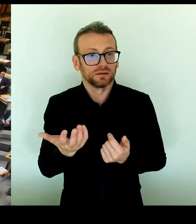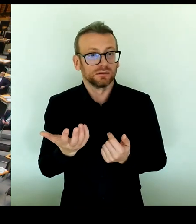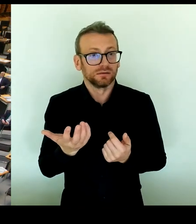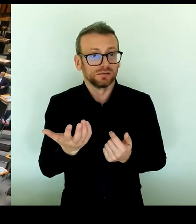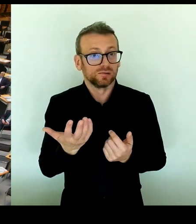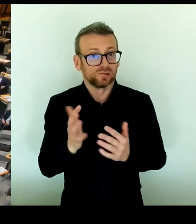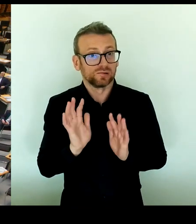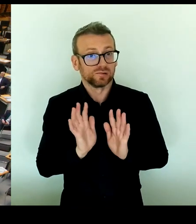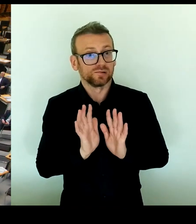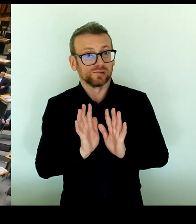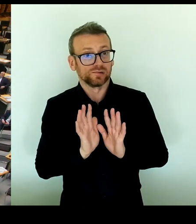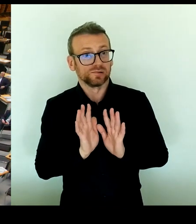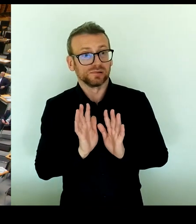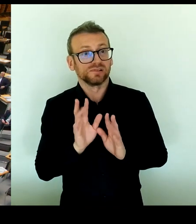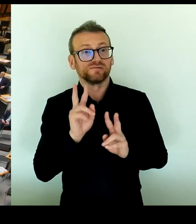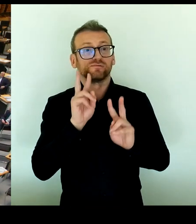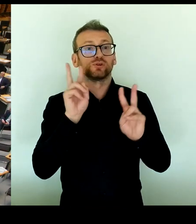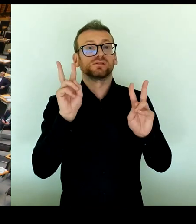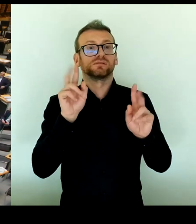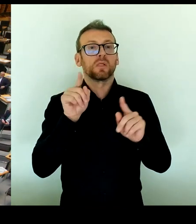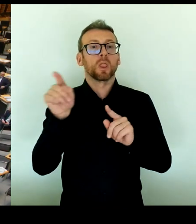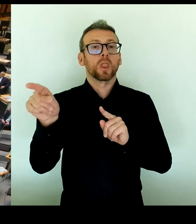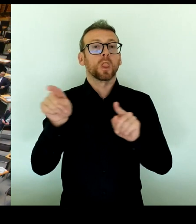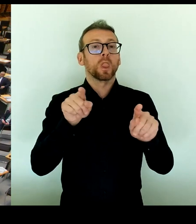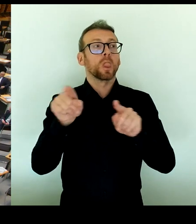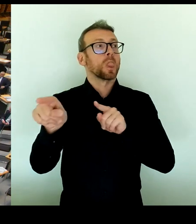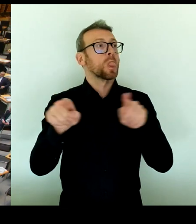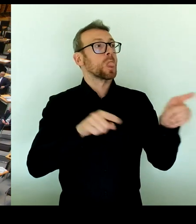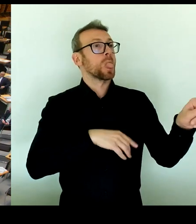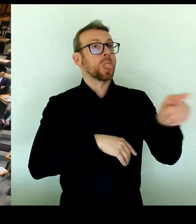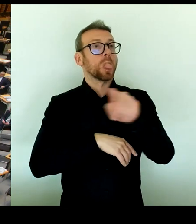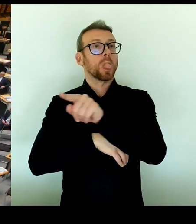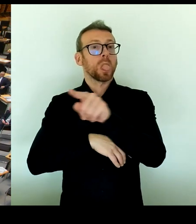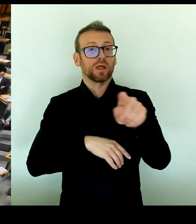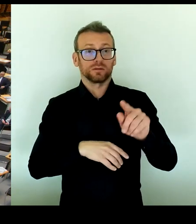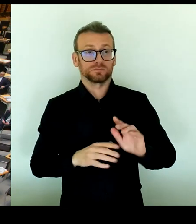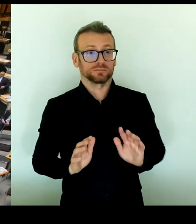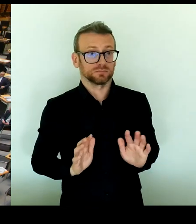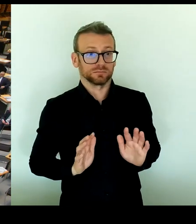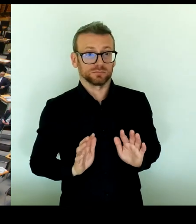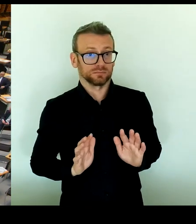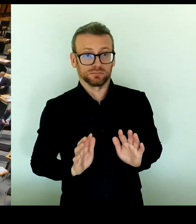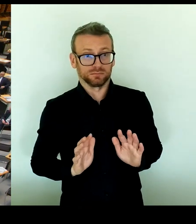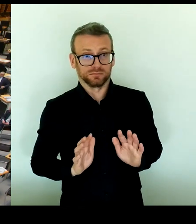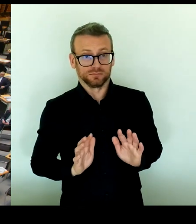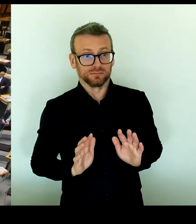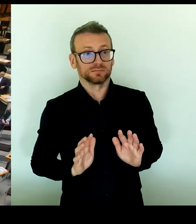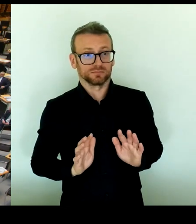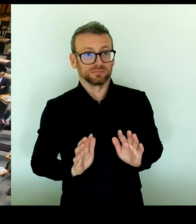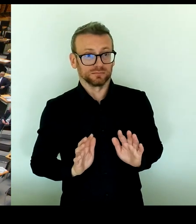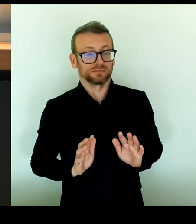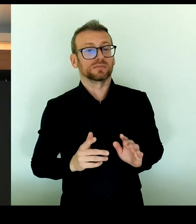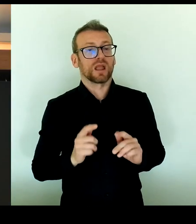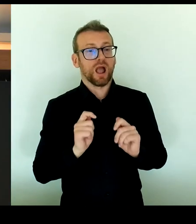Sehr geehrte Frau Präsidentin, liebe Kolleginnen und Kollegen! Der CDU-Antrag löst ganz viele Reaktionen hier im Parlament